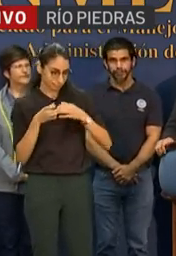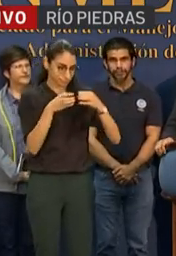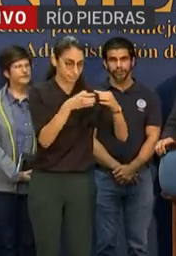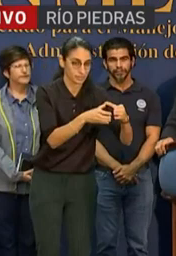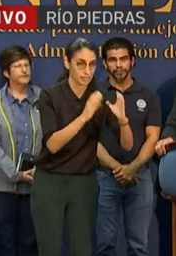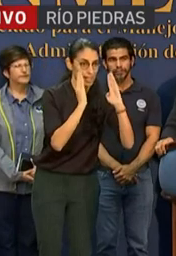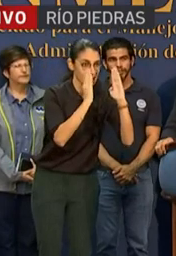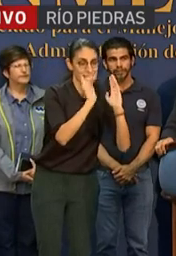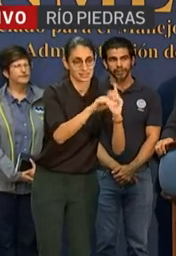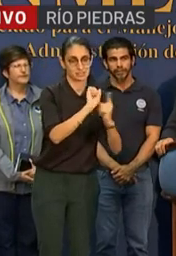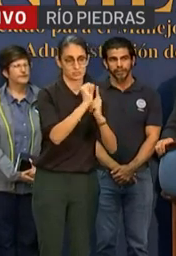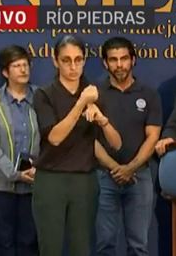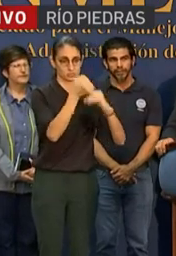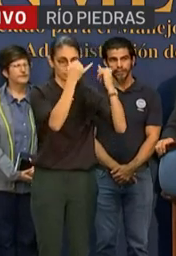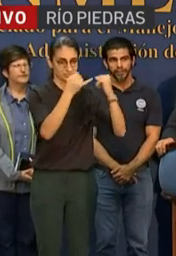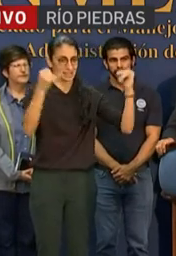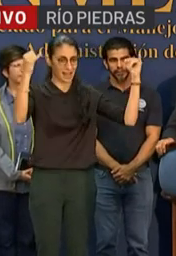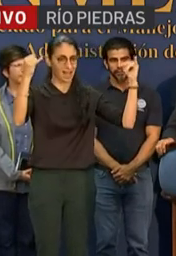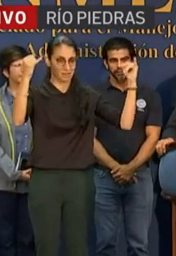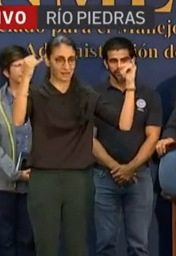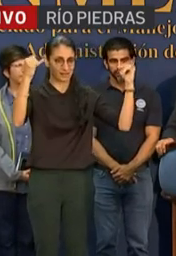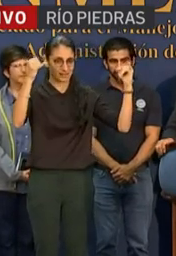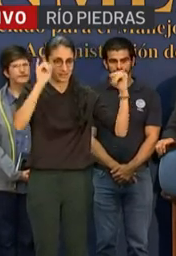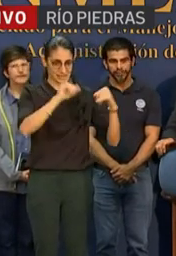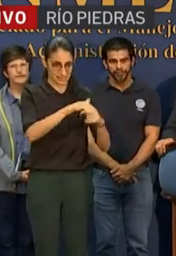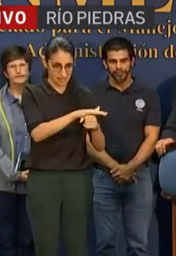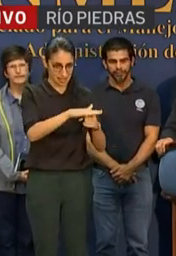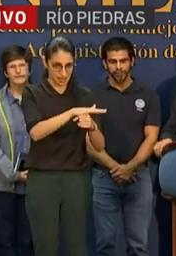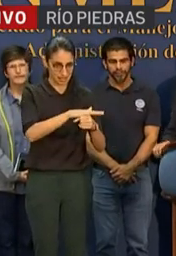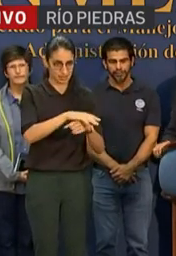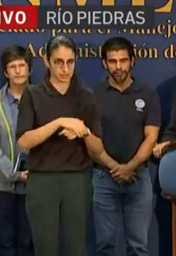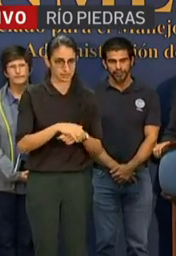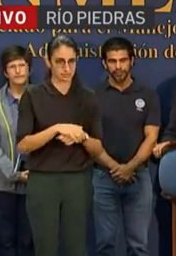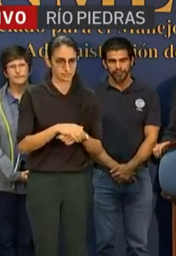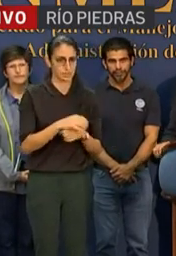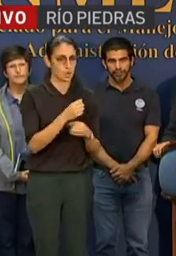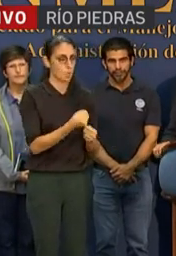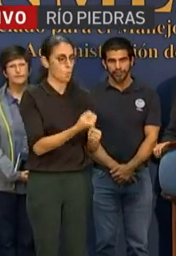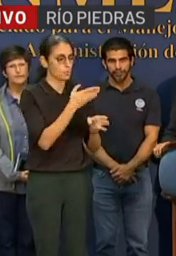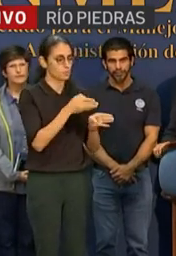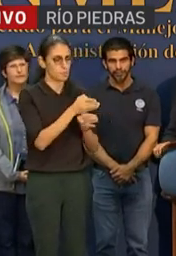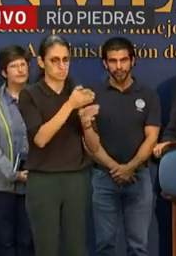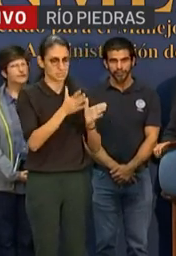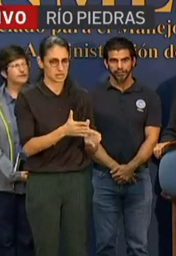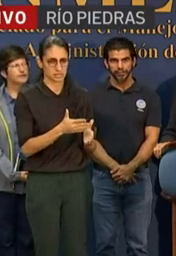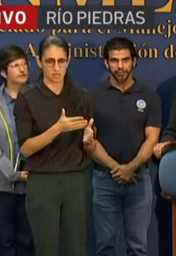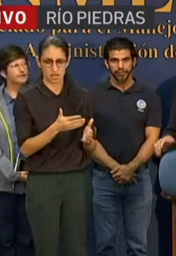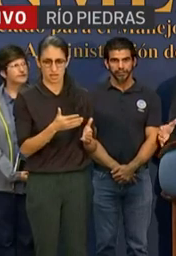LA CANTIDAD VA SEGÚN LOS TURNOS Y LAS ÁREAS ESTABLECIDAS COMO POR EJEMPLO EN BAYAMÓN,